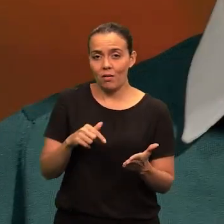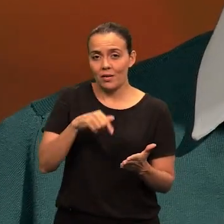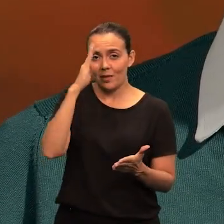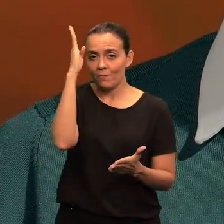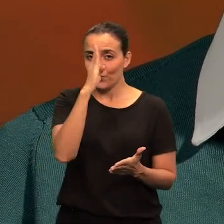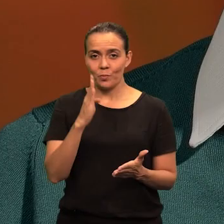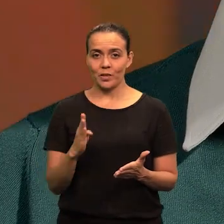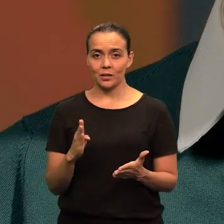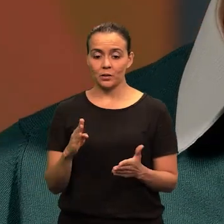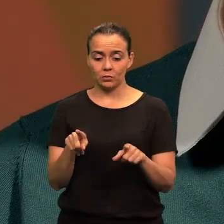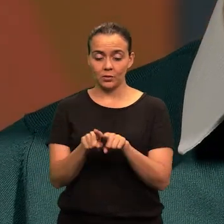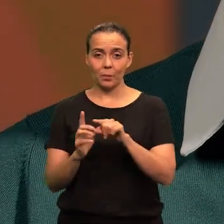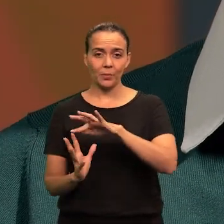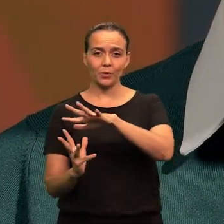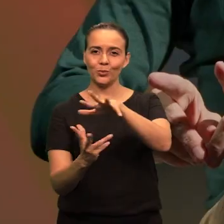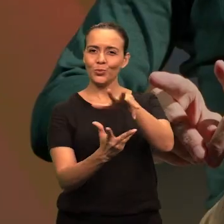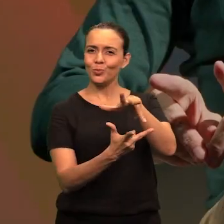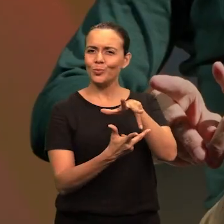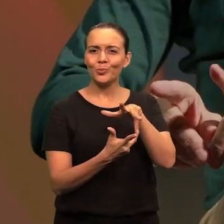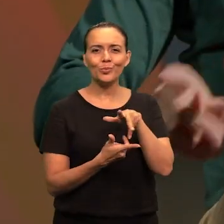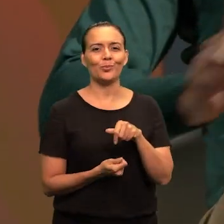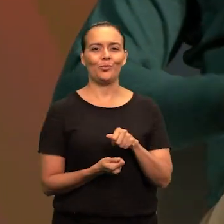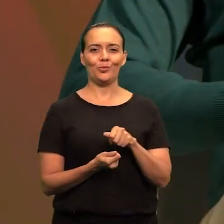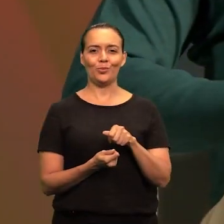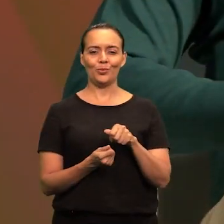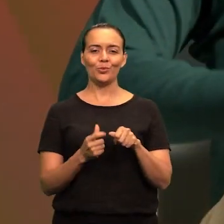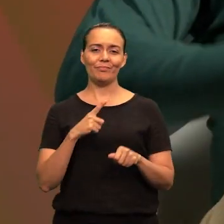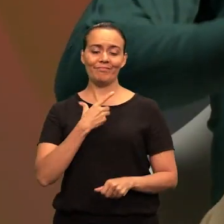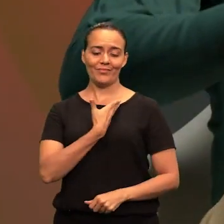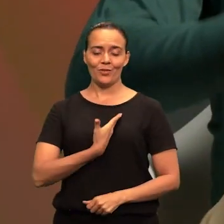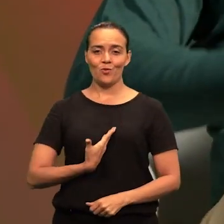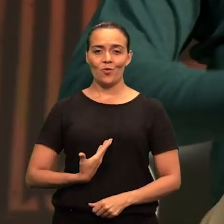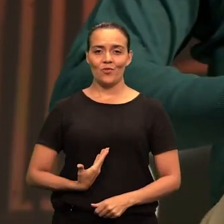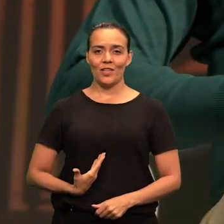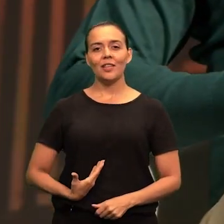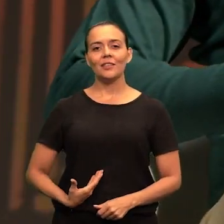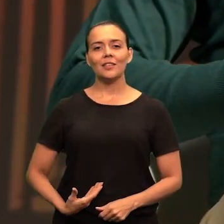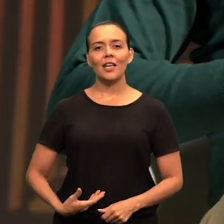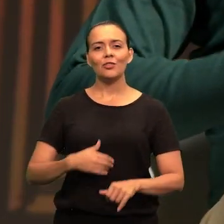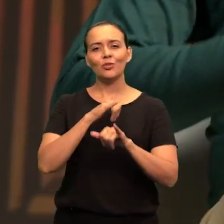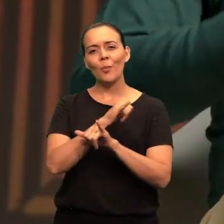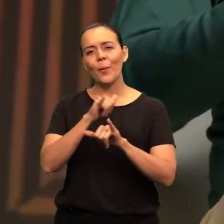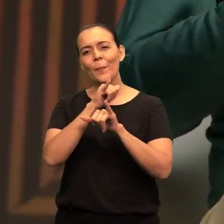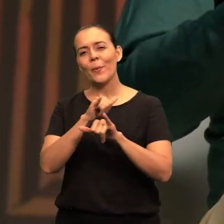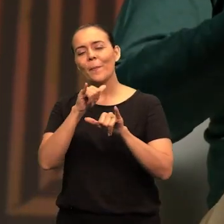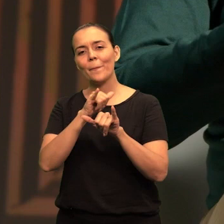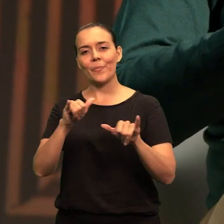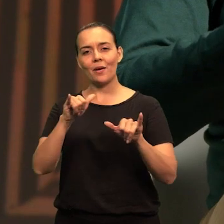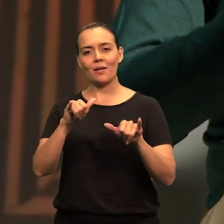Aqui no Brasil, ou no mundo como um todo. Ou seja, o governante deve expressar temperança.